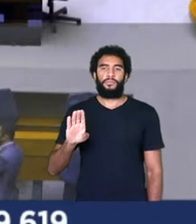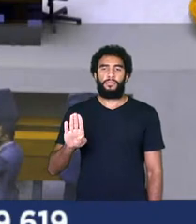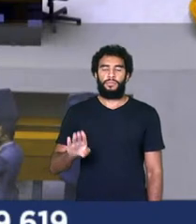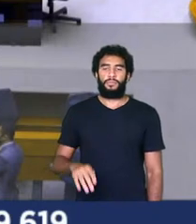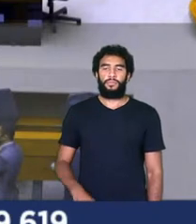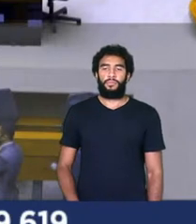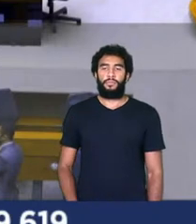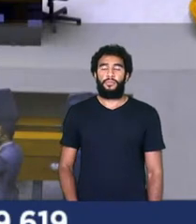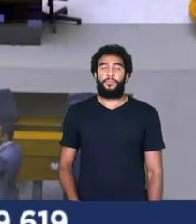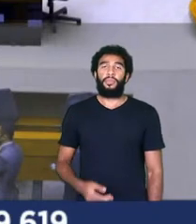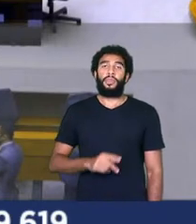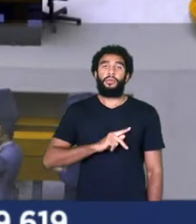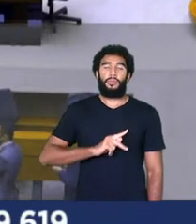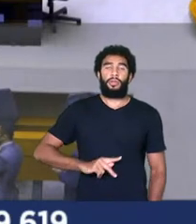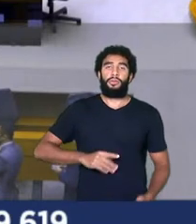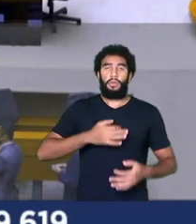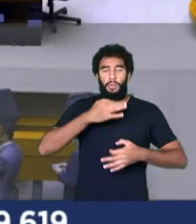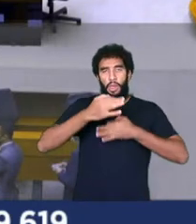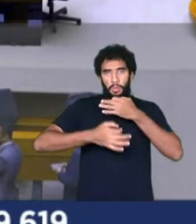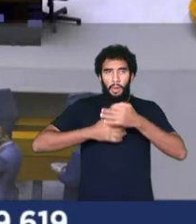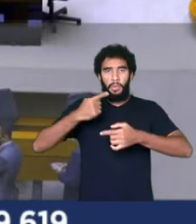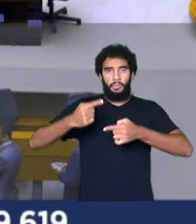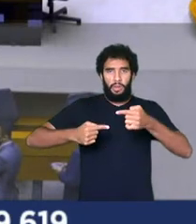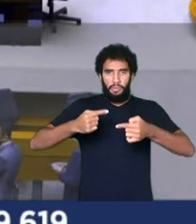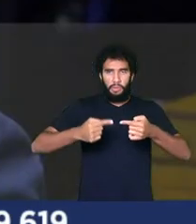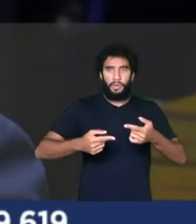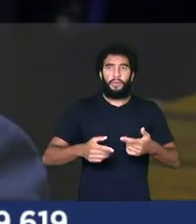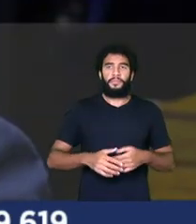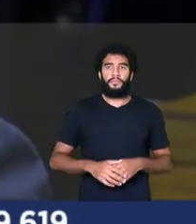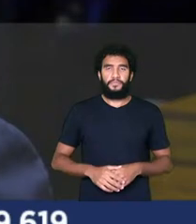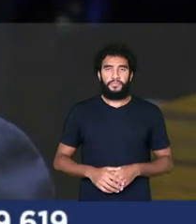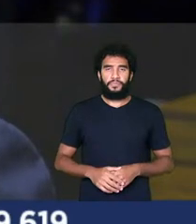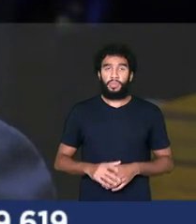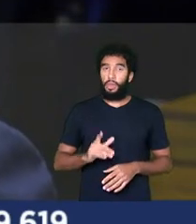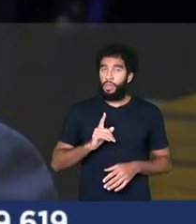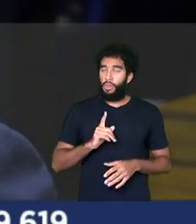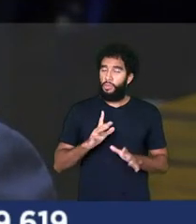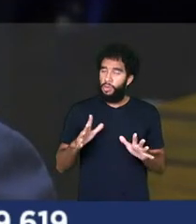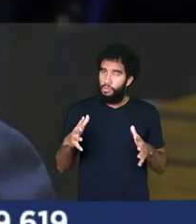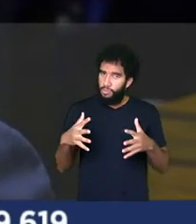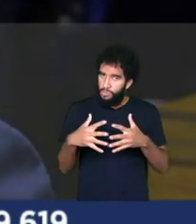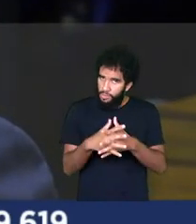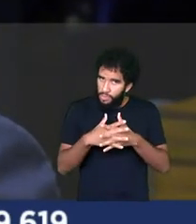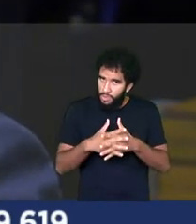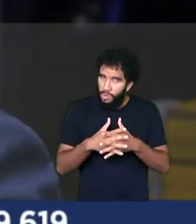ORIENTA O PCDOB? -- [DEPUTADO]: PRESIDENTE, PELAS ARGUMENTAÇÕES AQUI LEVANTADAS, HOUVE UMA CONFUSÃO. QUE EU ACHO QUE